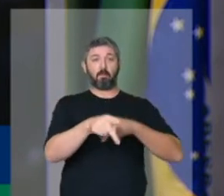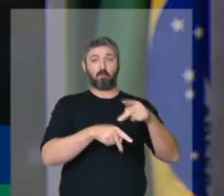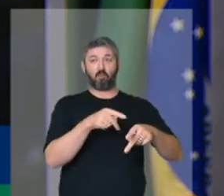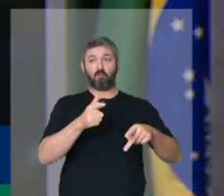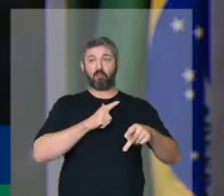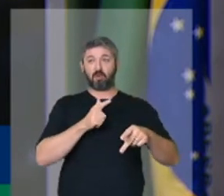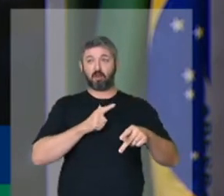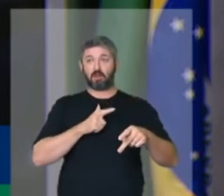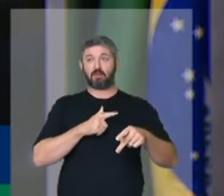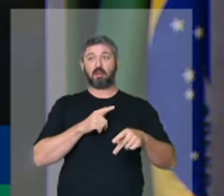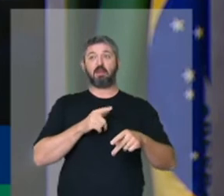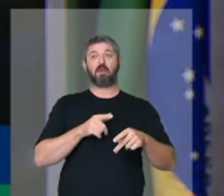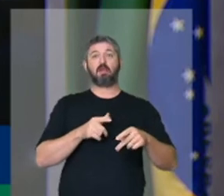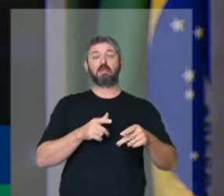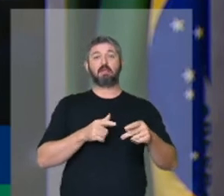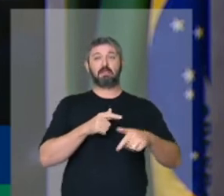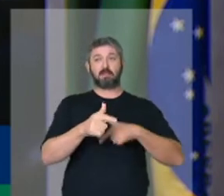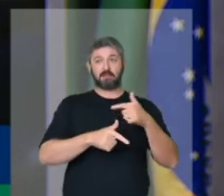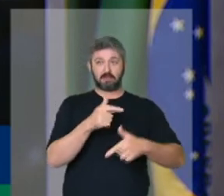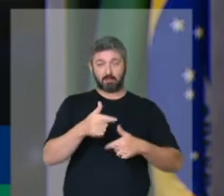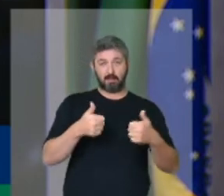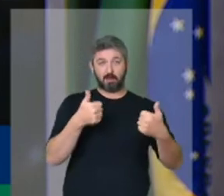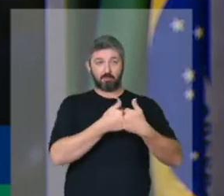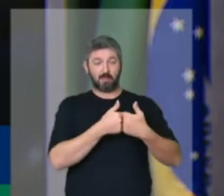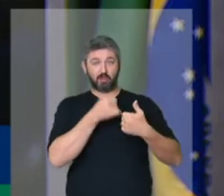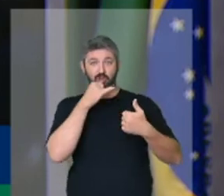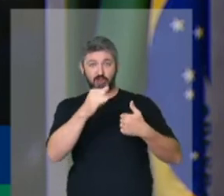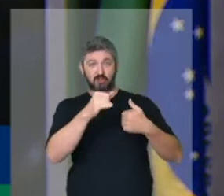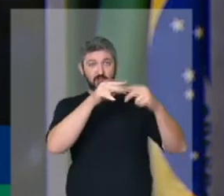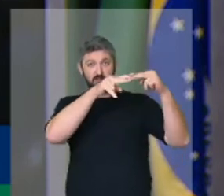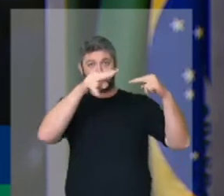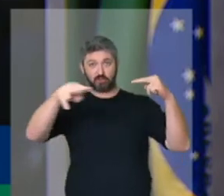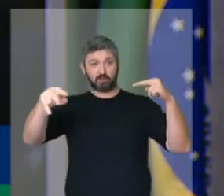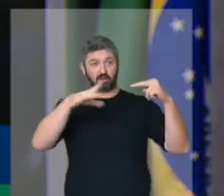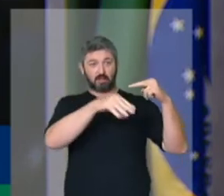ASSOCIADOS DO PROINFA. DEZ. SEGREGAÇÃO DA ENTRE FONTES ENERGÉTICAS NA GERAÇÃO DISTRIBUÍDA. ONZE. DETERMINA